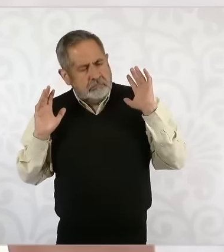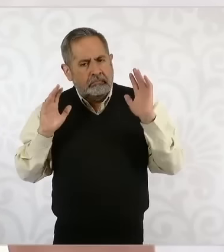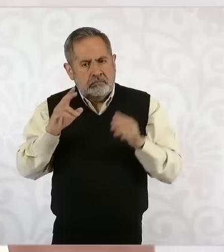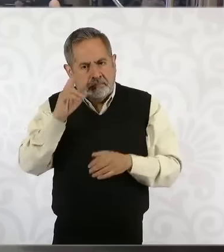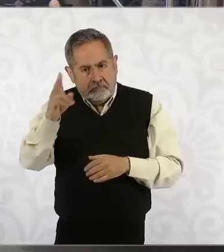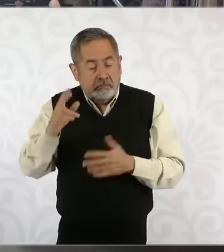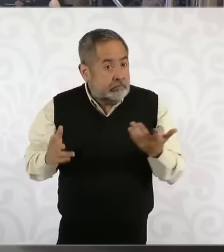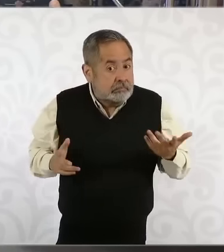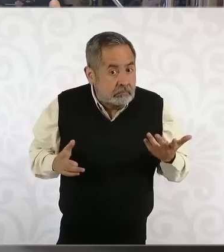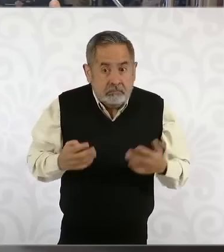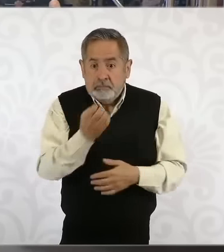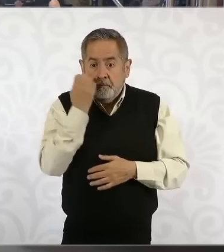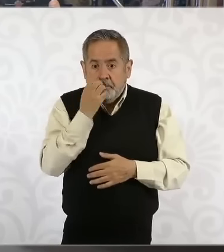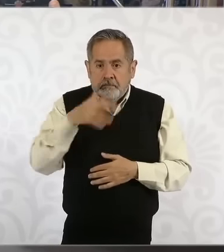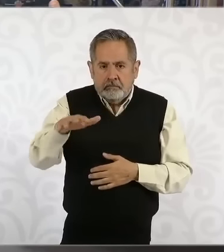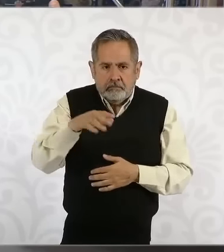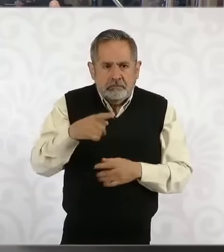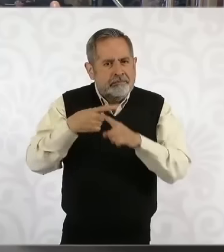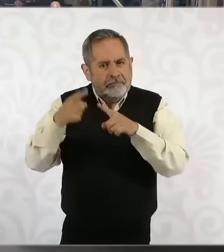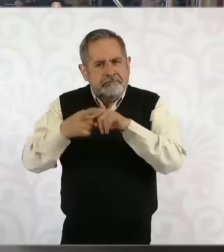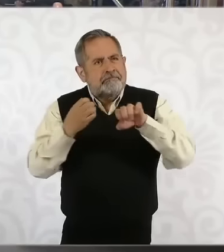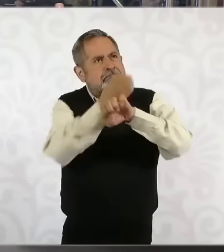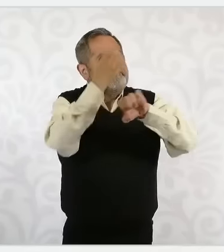Y en las escuelas, en muchos estados de la República también ya lo han hecho